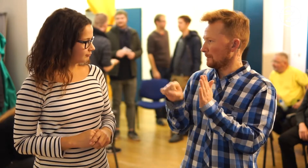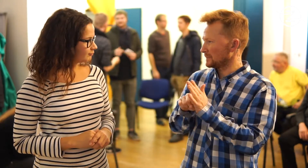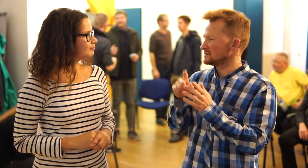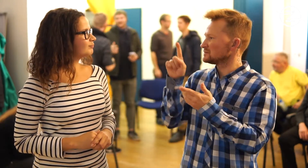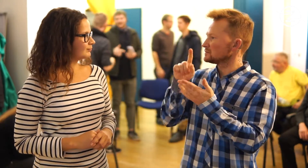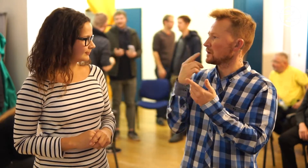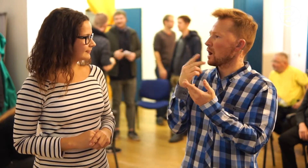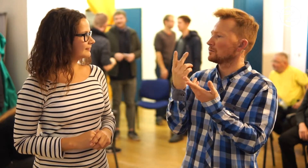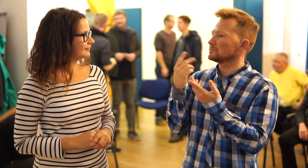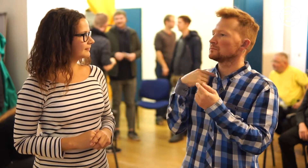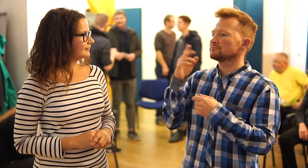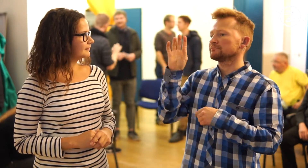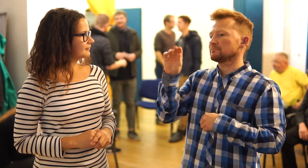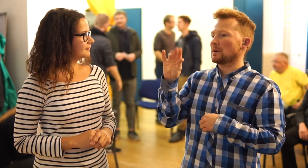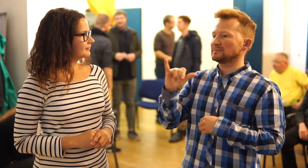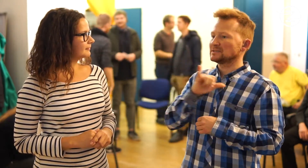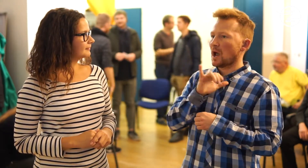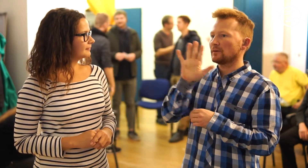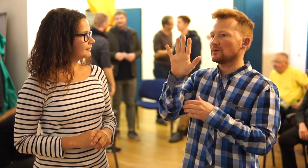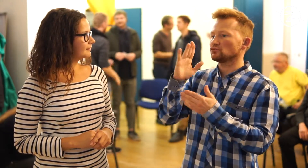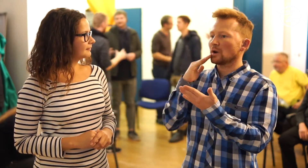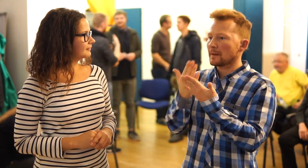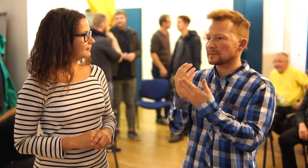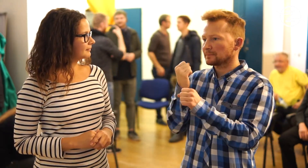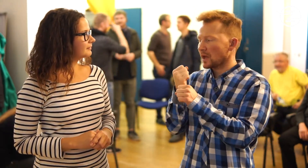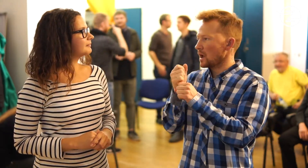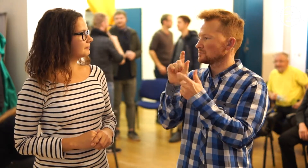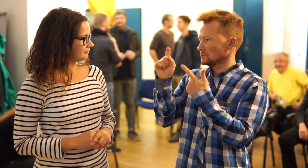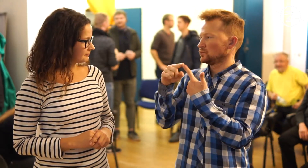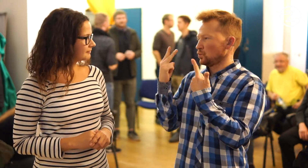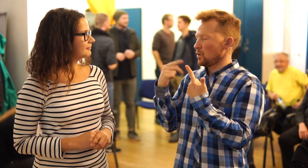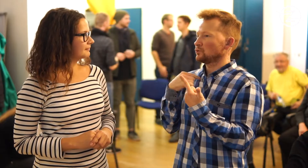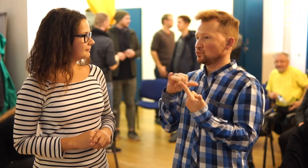Dále bylo zajímavé, jak správně napsat motivační dopis